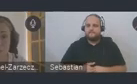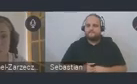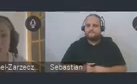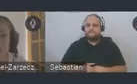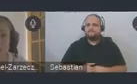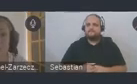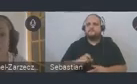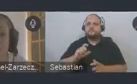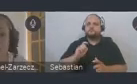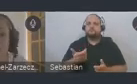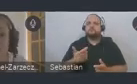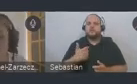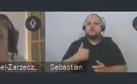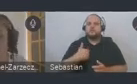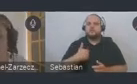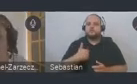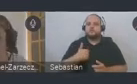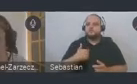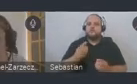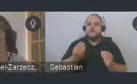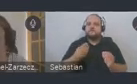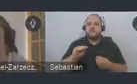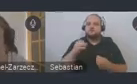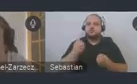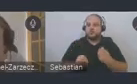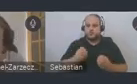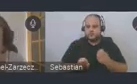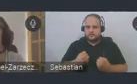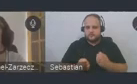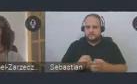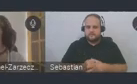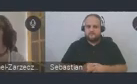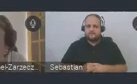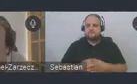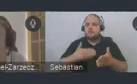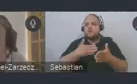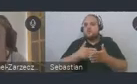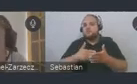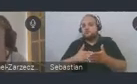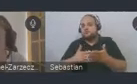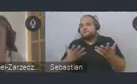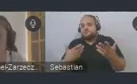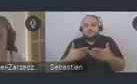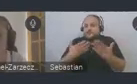I "Co mi sprawia największą trudność?". Czy to właśnie są ograniczenia motoryczne?